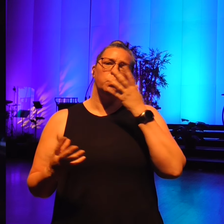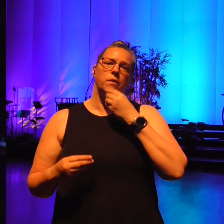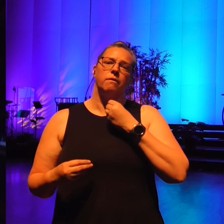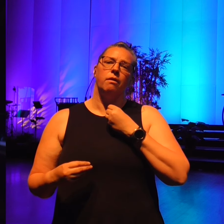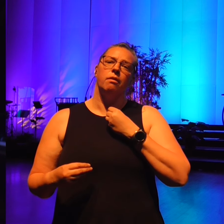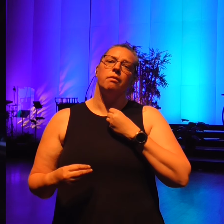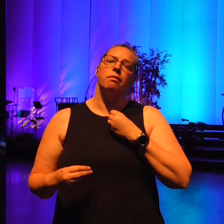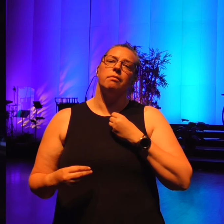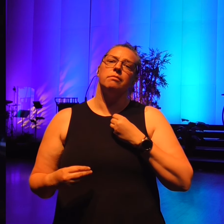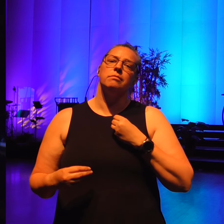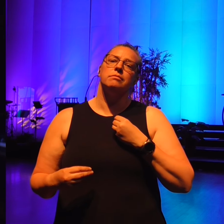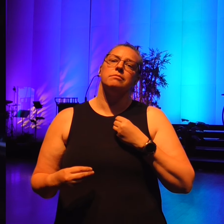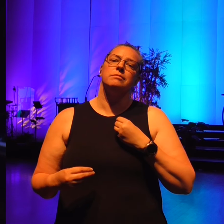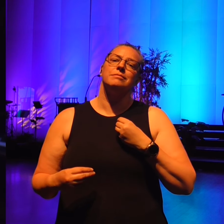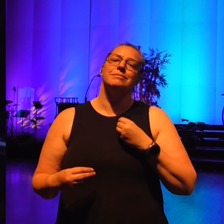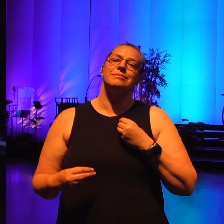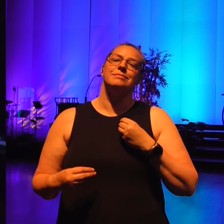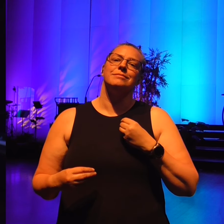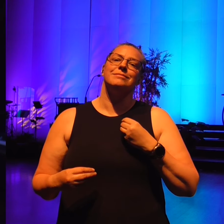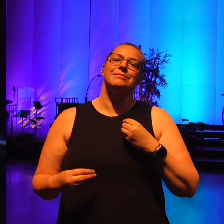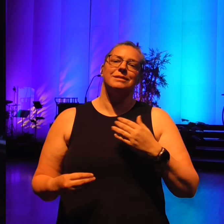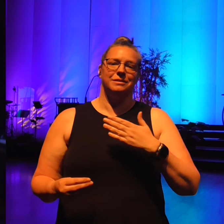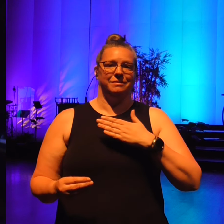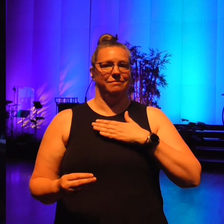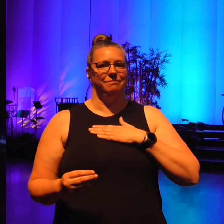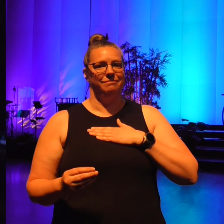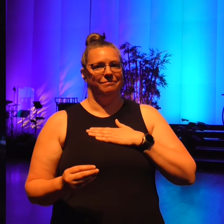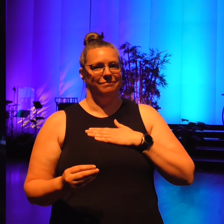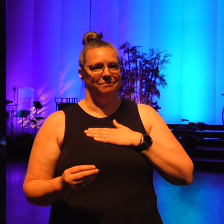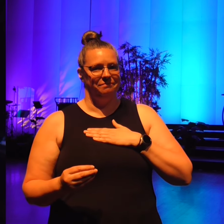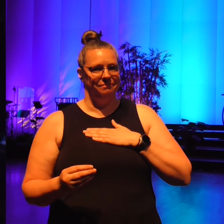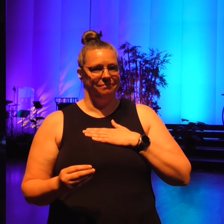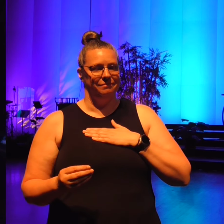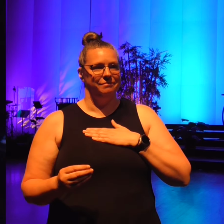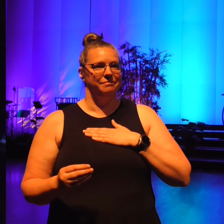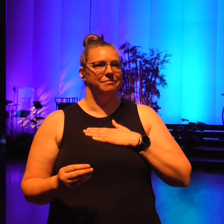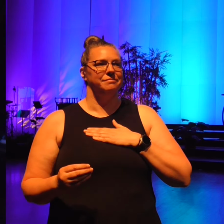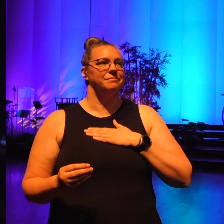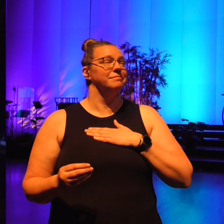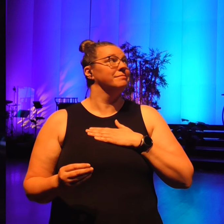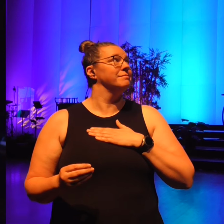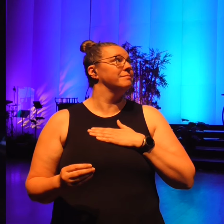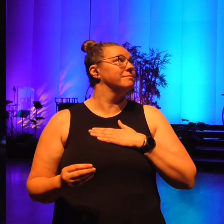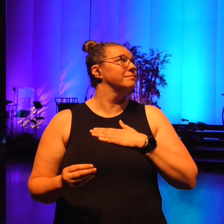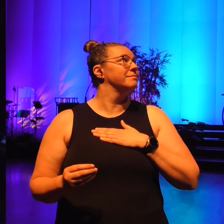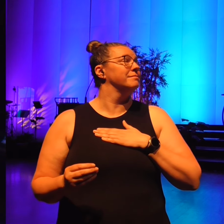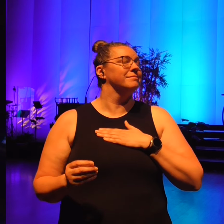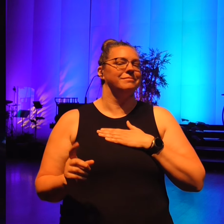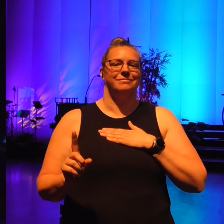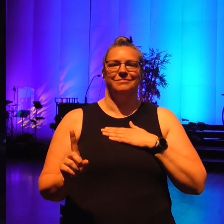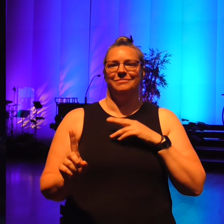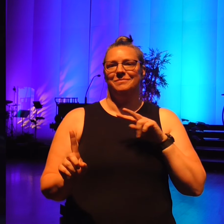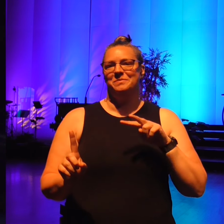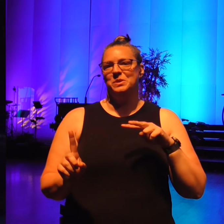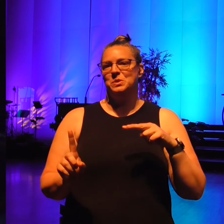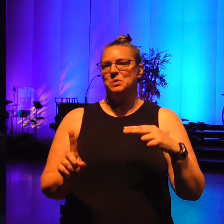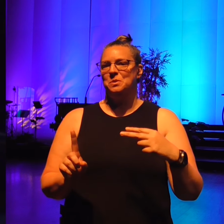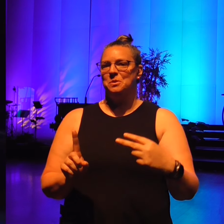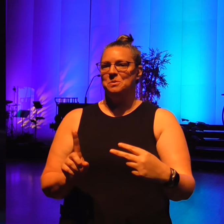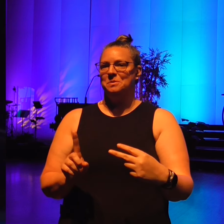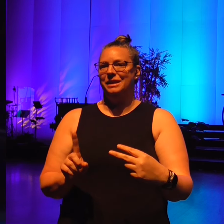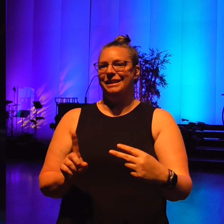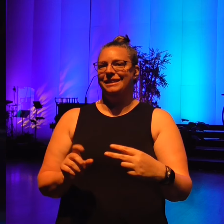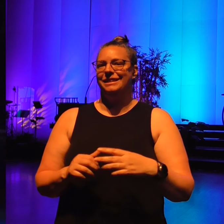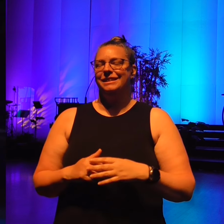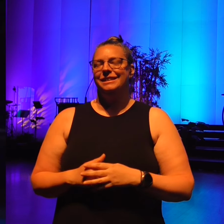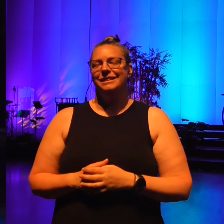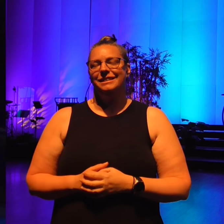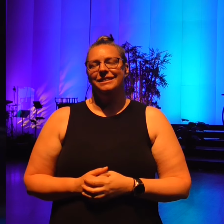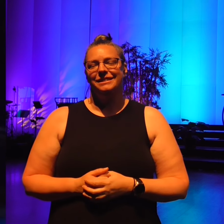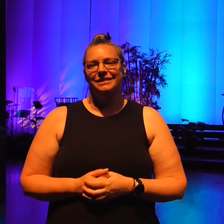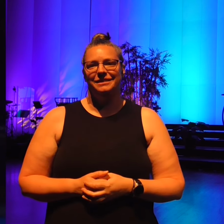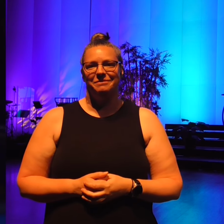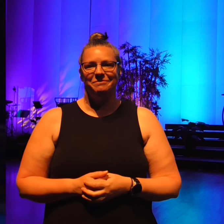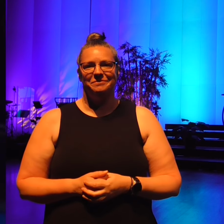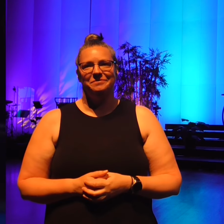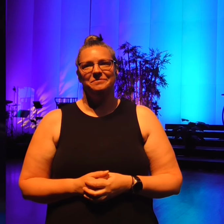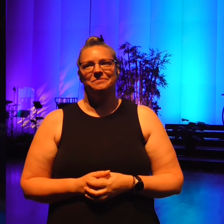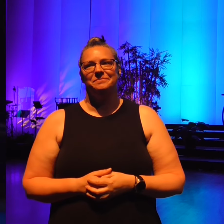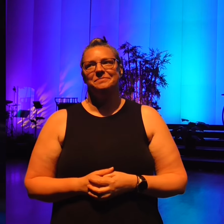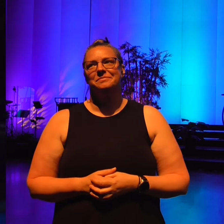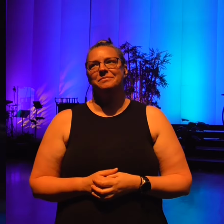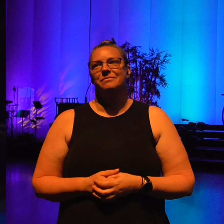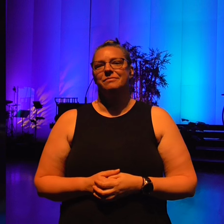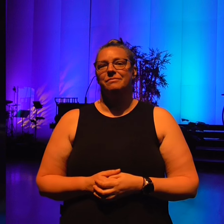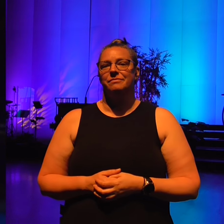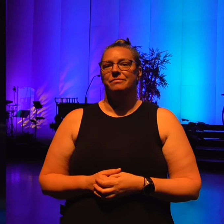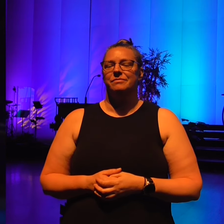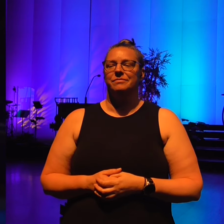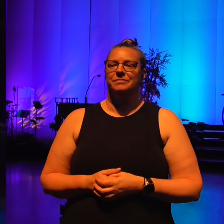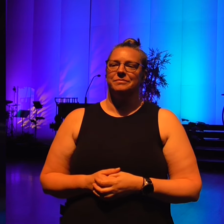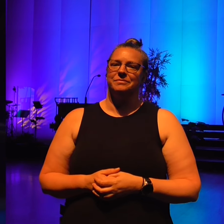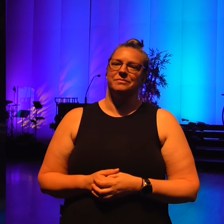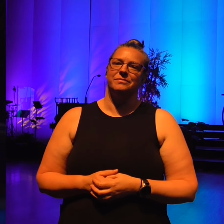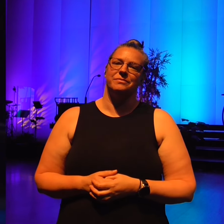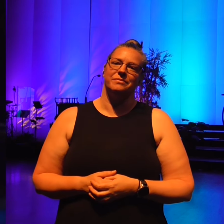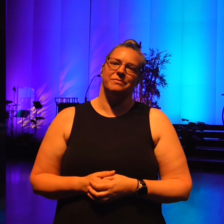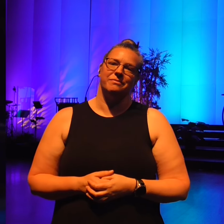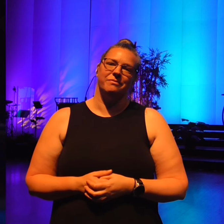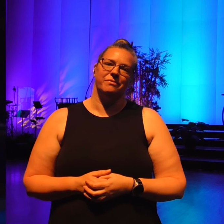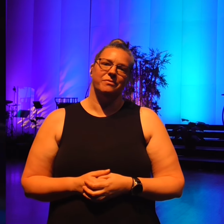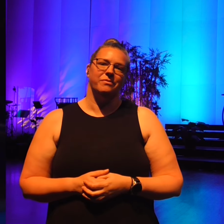hermoso para mí